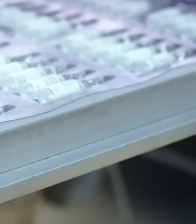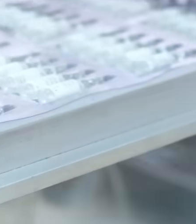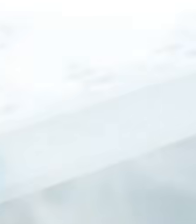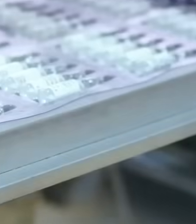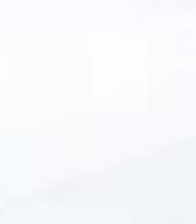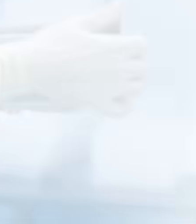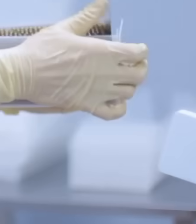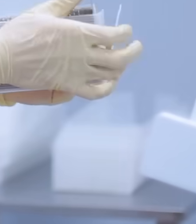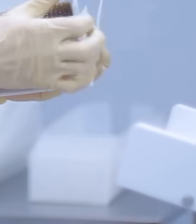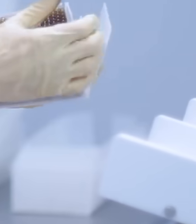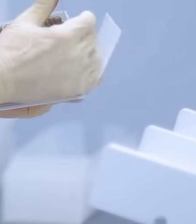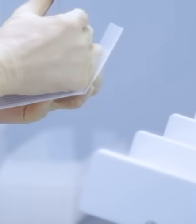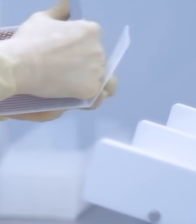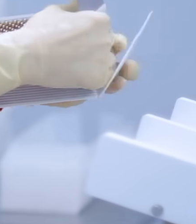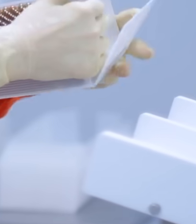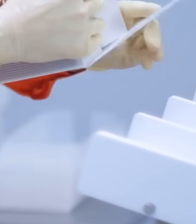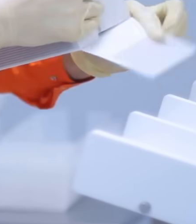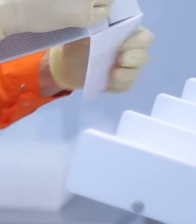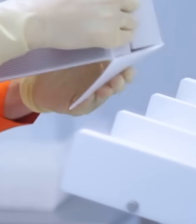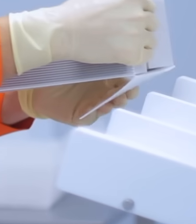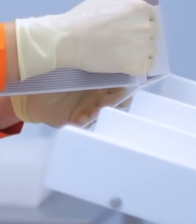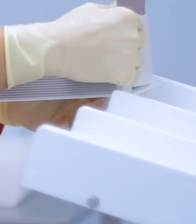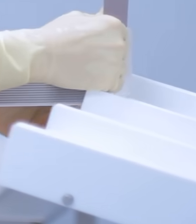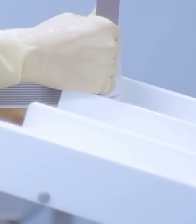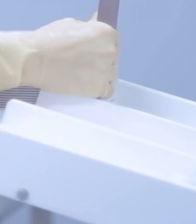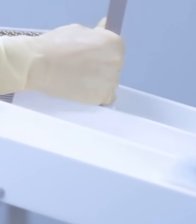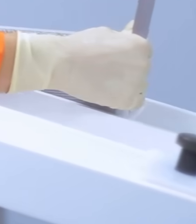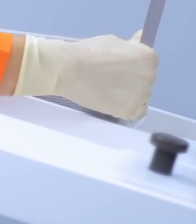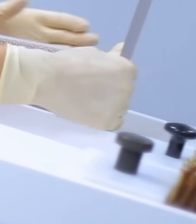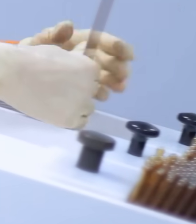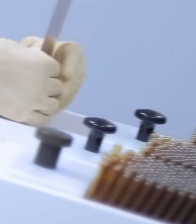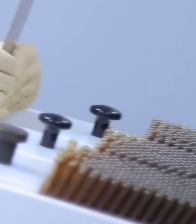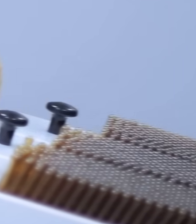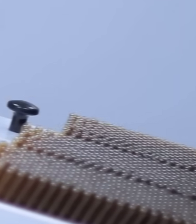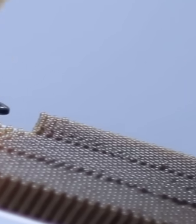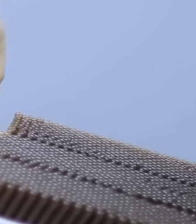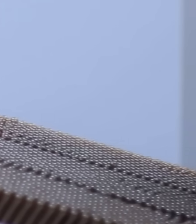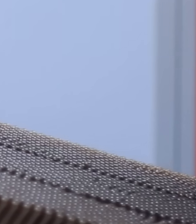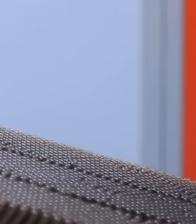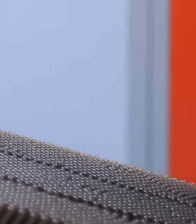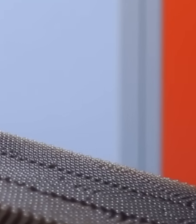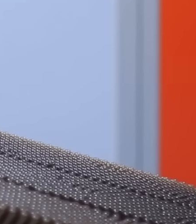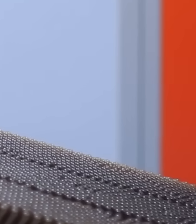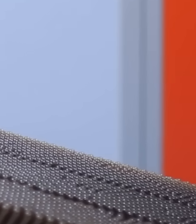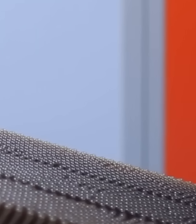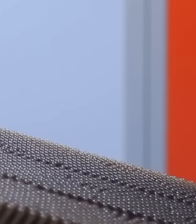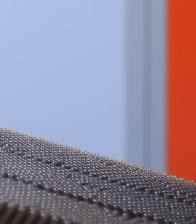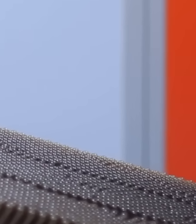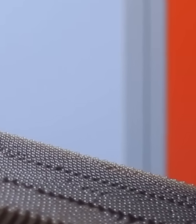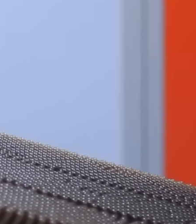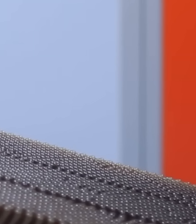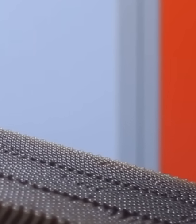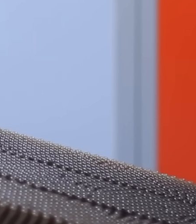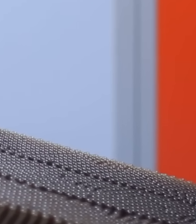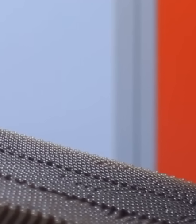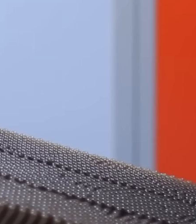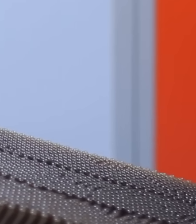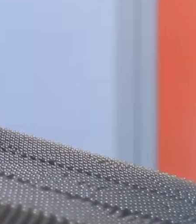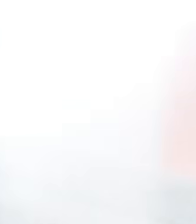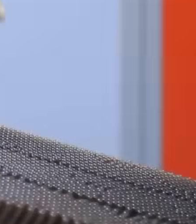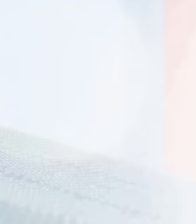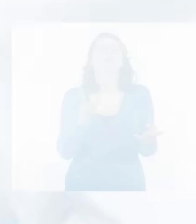medicamentos y no están cumpliendo tal como se ha firmado el contrato.